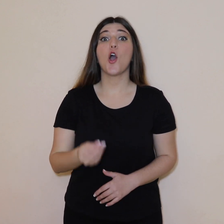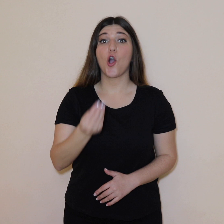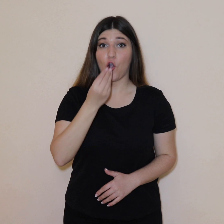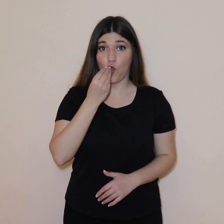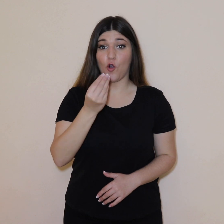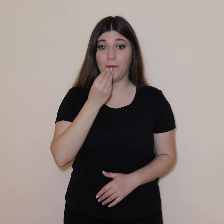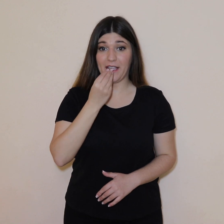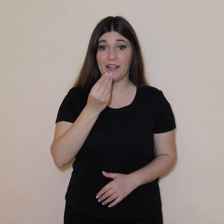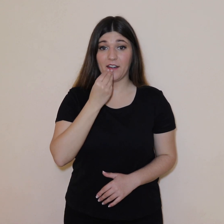Comer